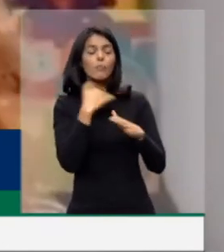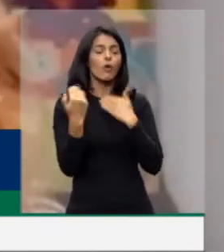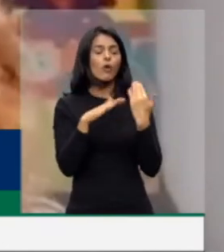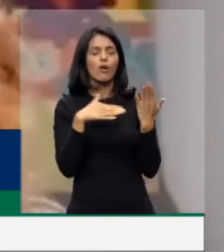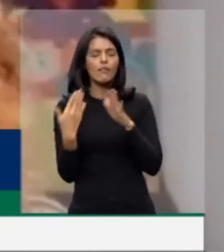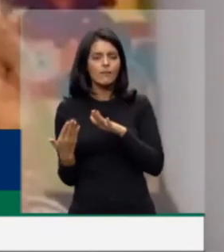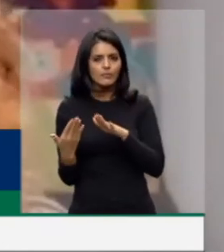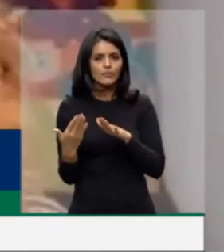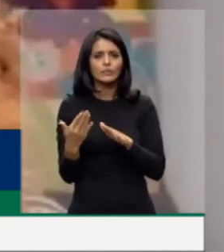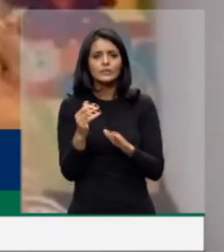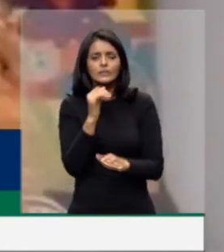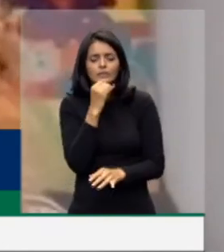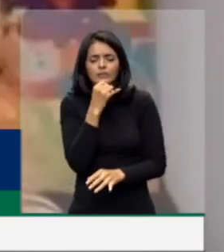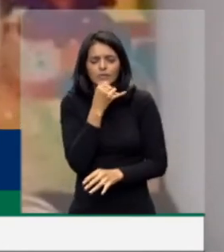TANTA ANSIEDADE A SOCIEDADE BRASILEIRA INTEIRA RESPONDE,